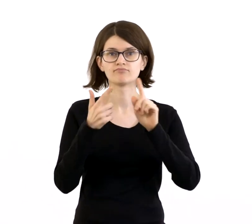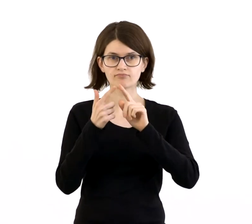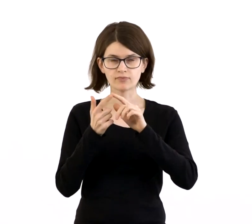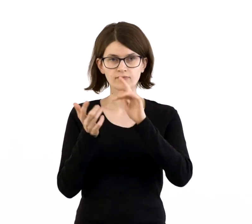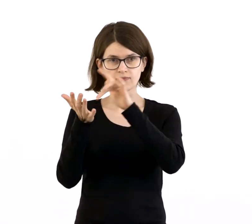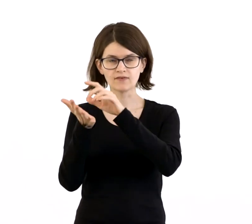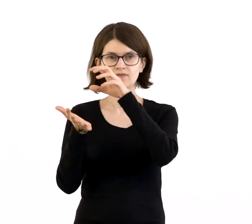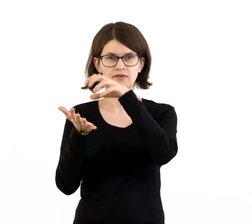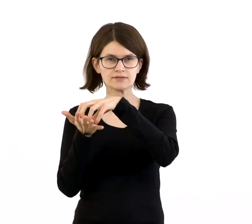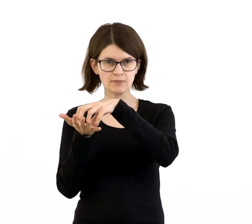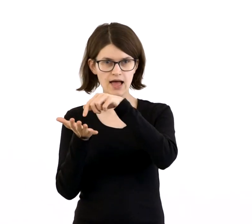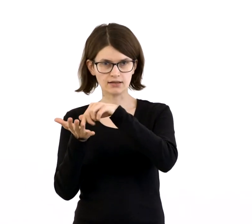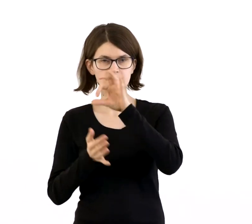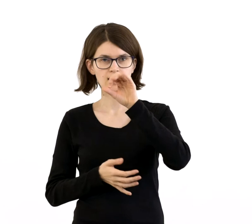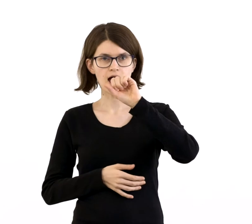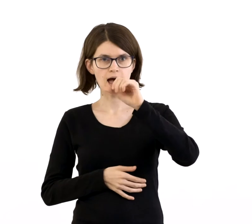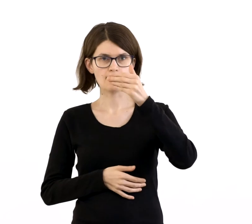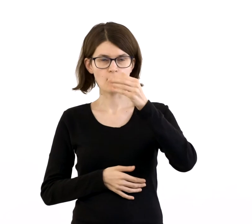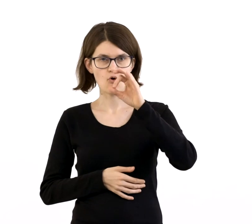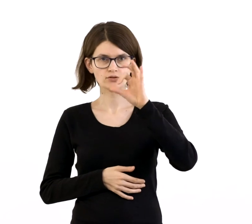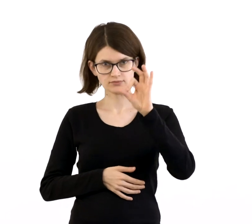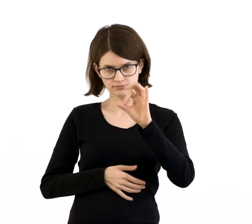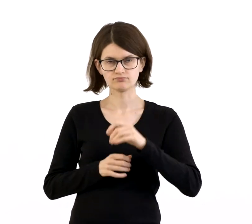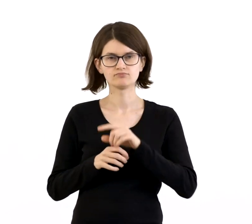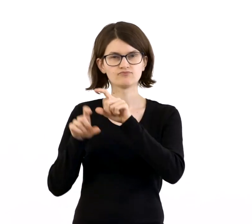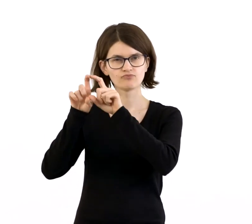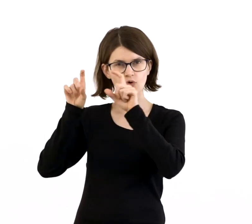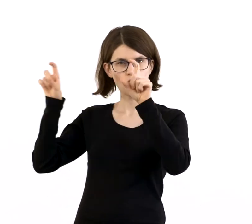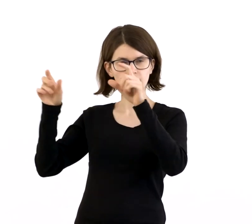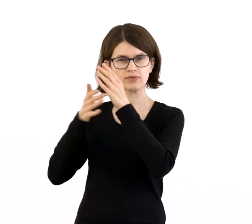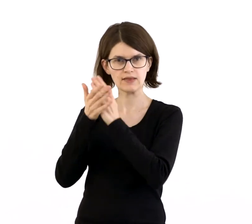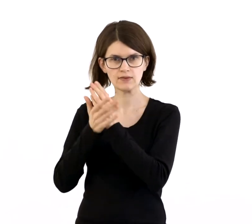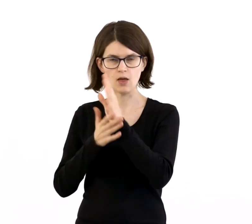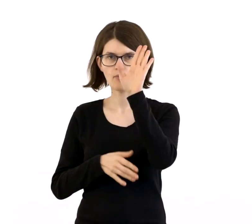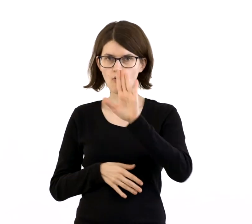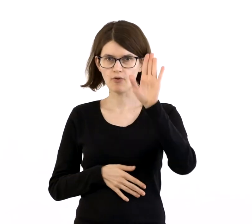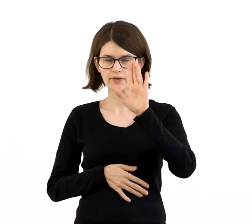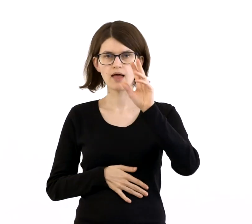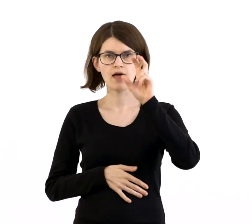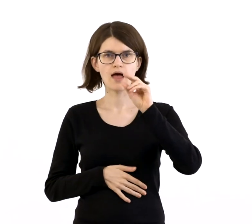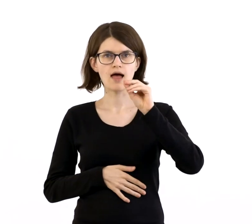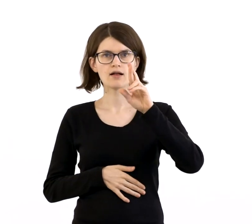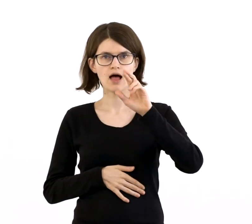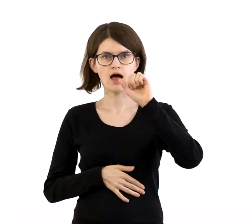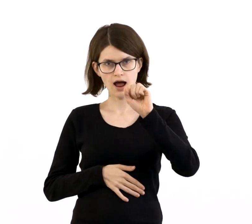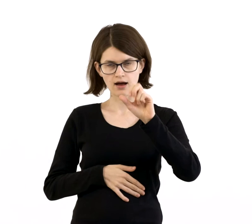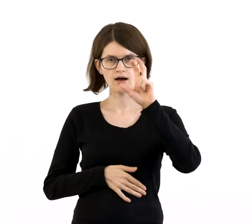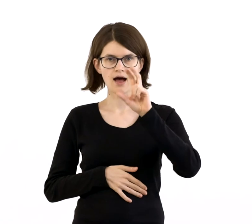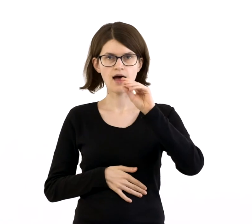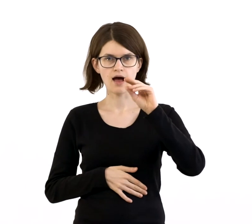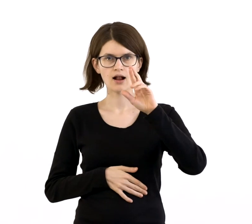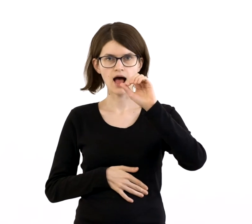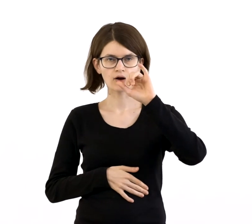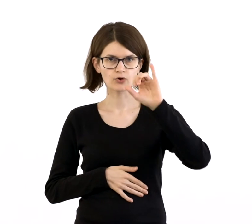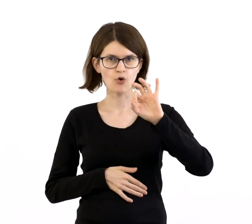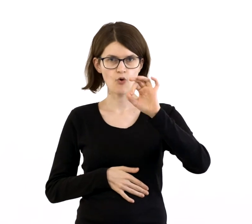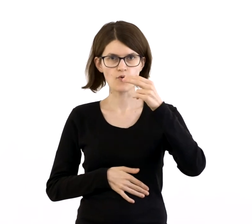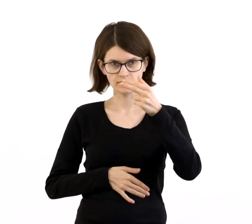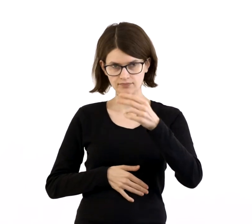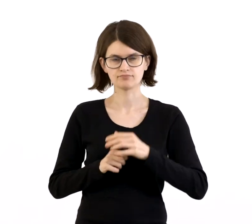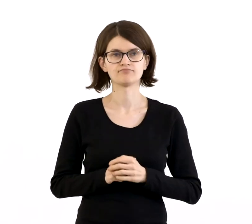świątynia bogini Hery Herajon na wyspie Samos,